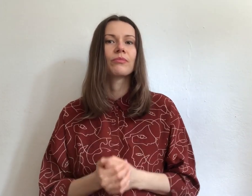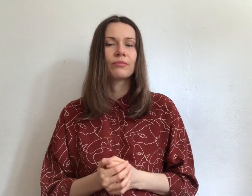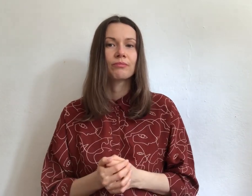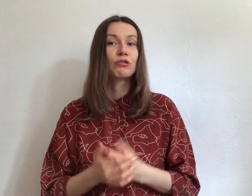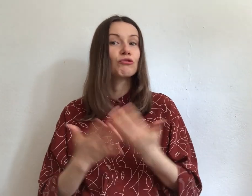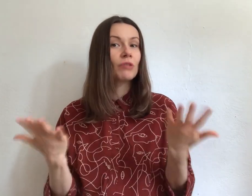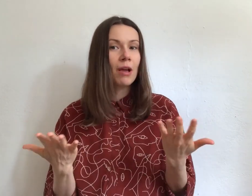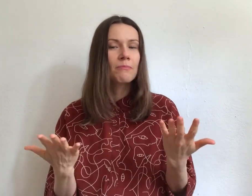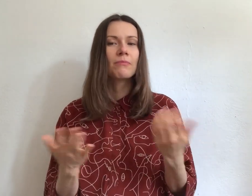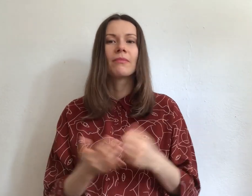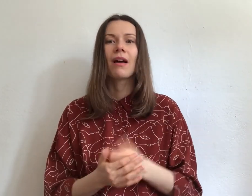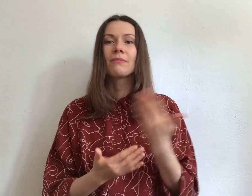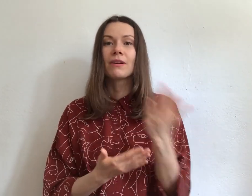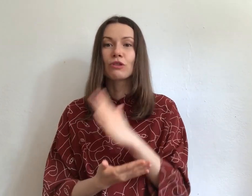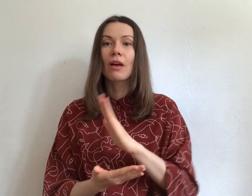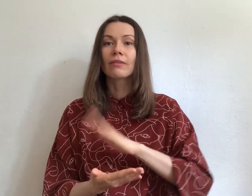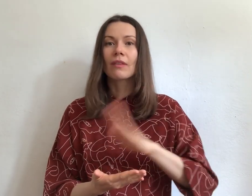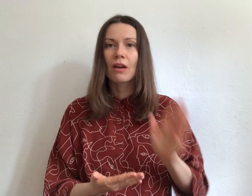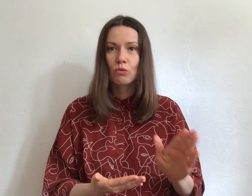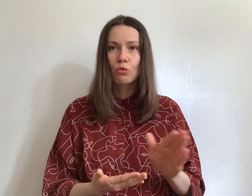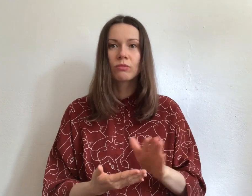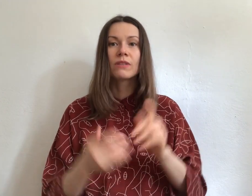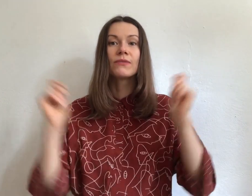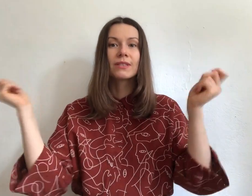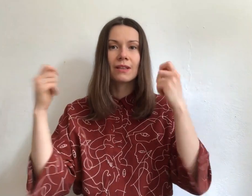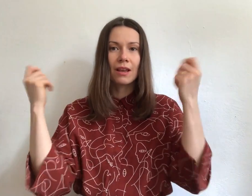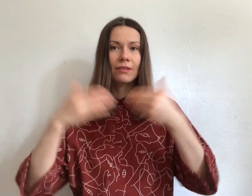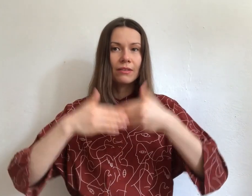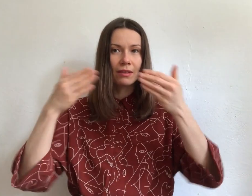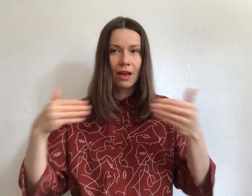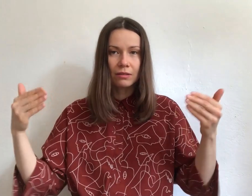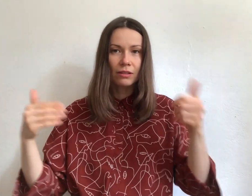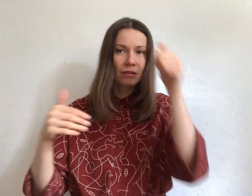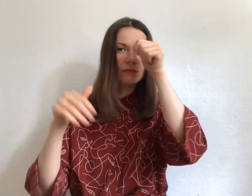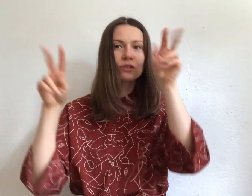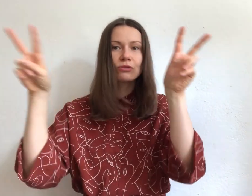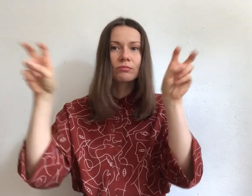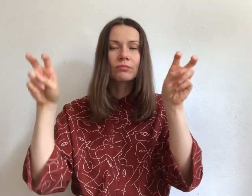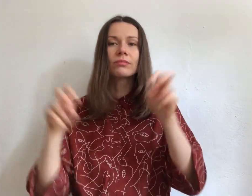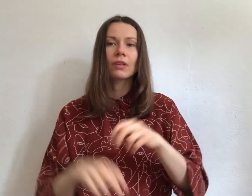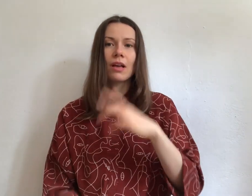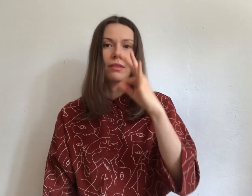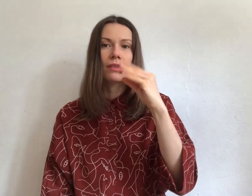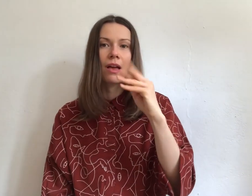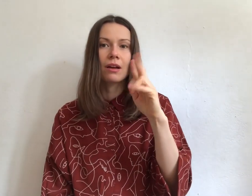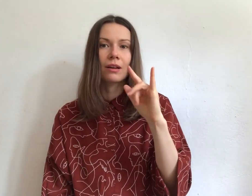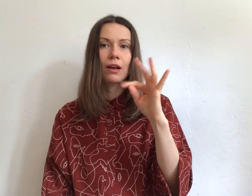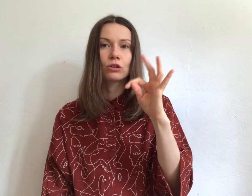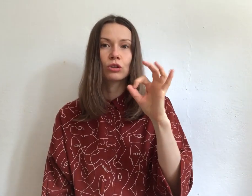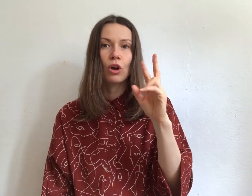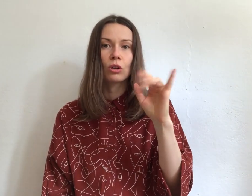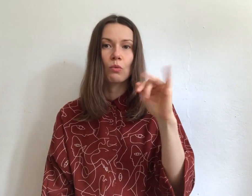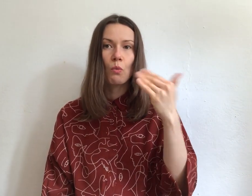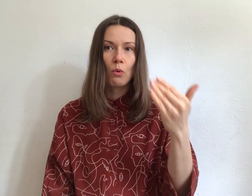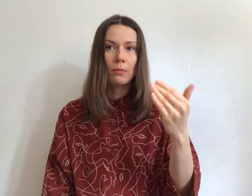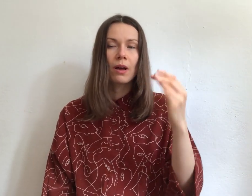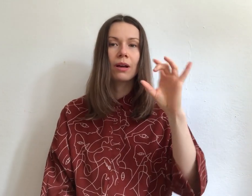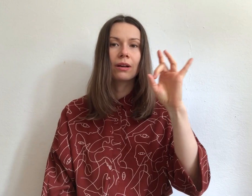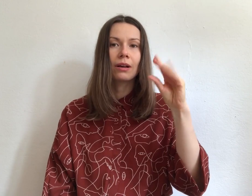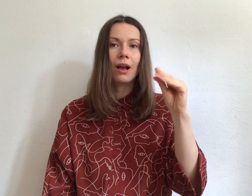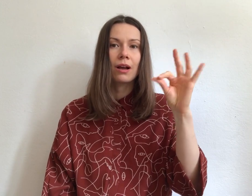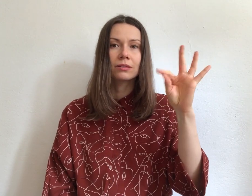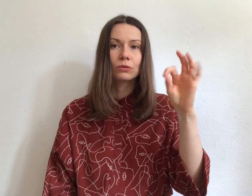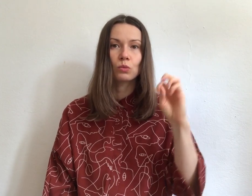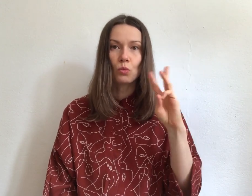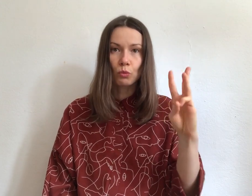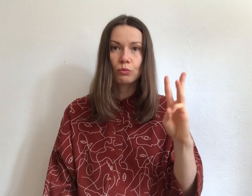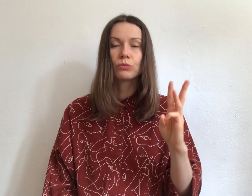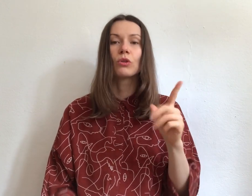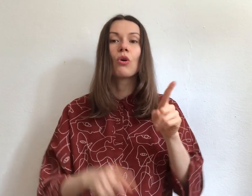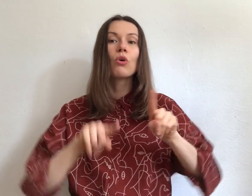na Międzynarodowym Festiwalu Teatrów „Terytorium Gestów"